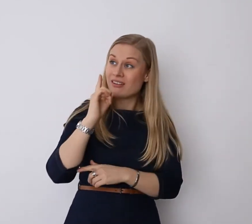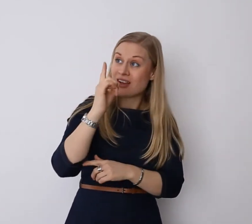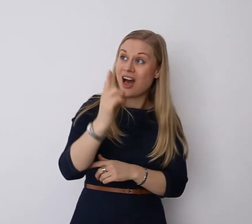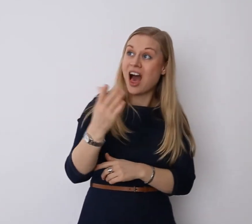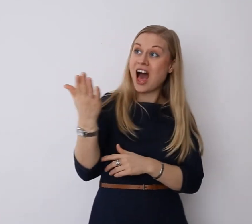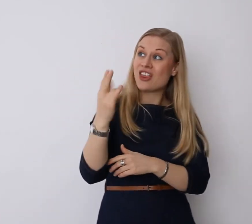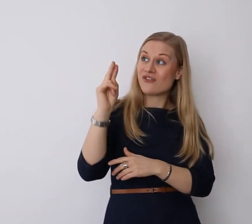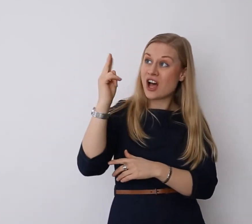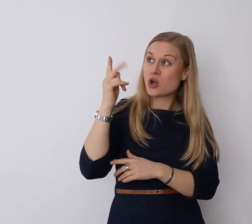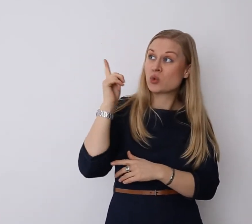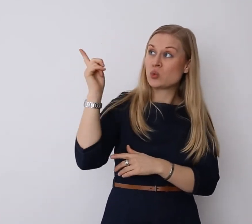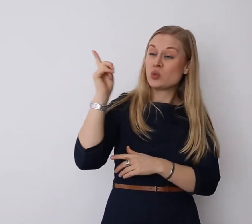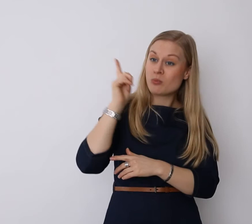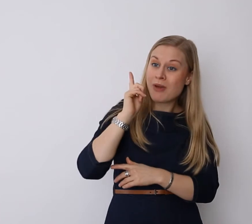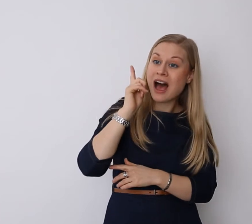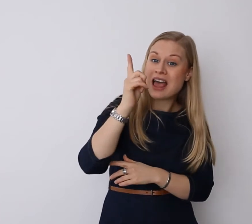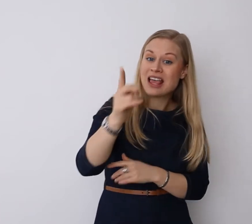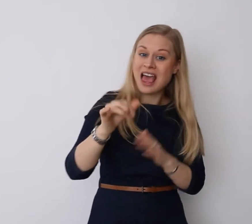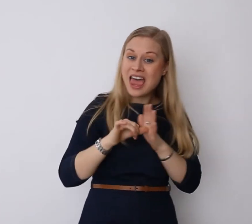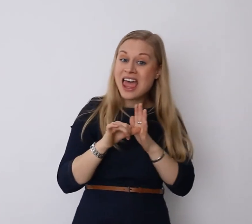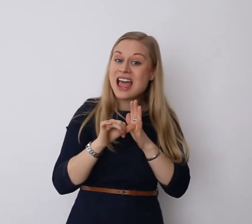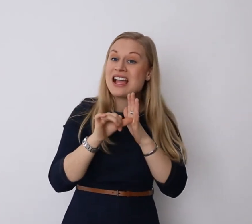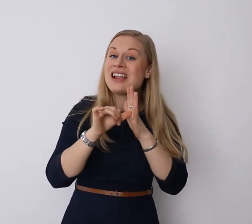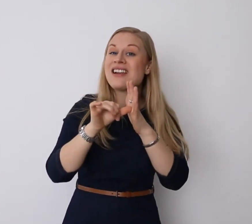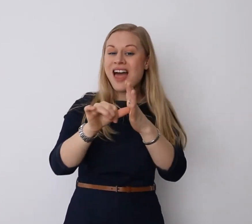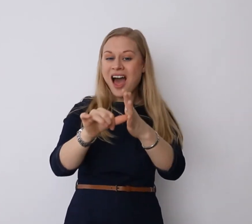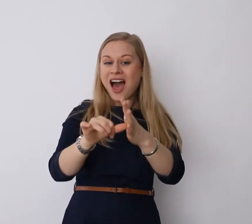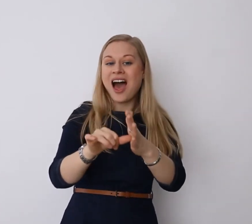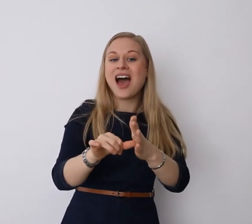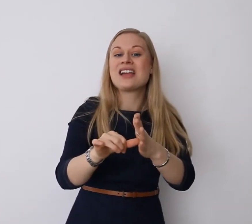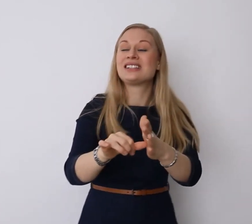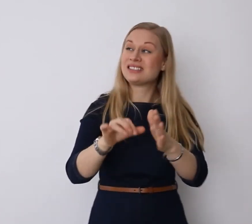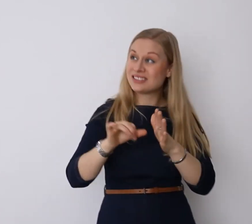te gaan waar U mij heen leidt.